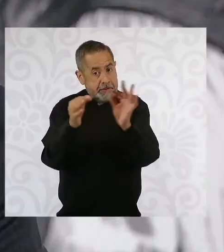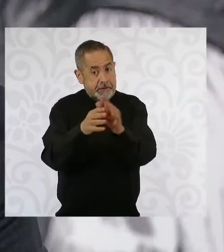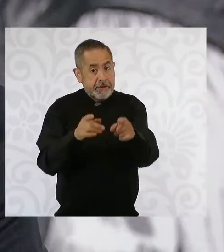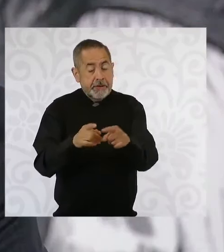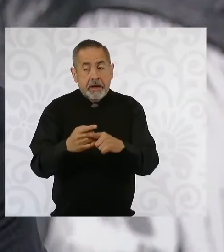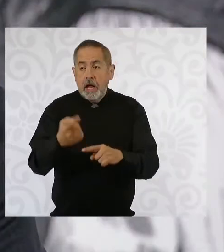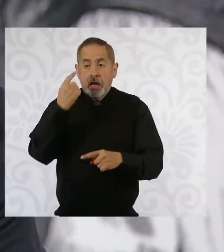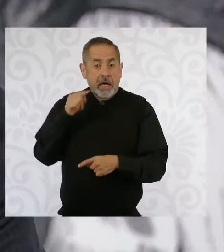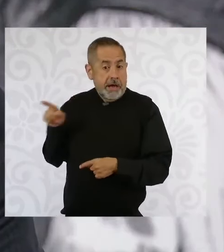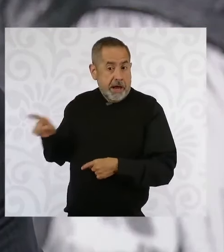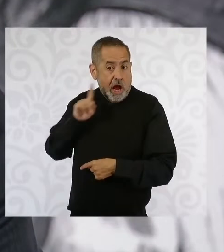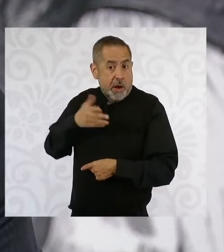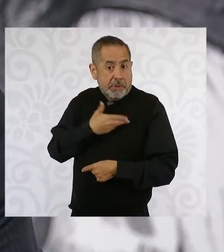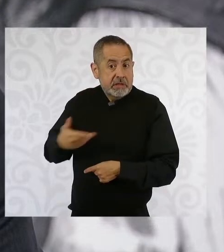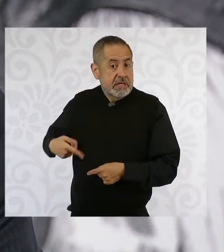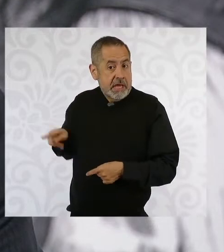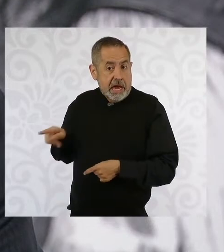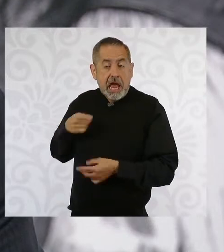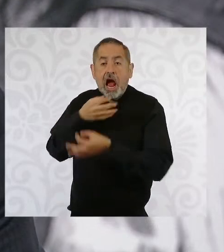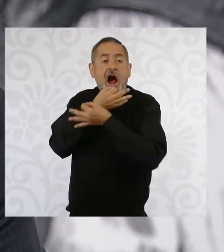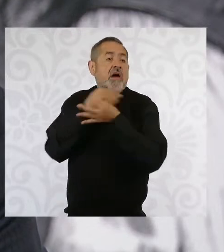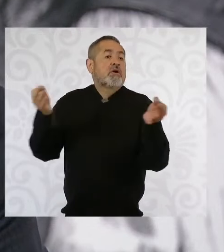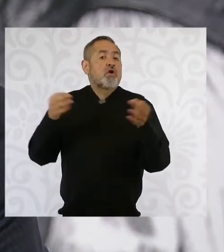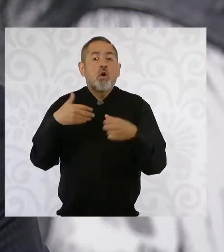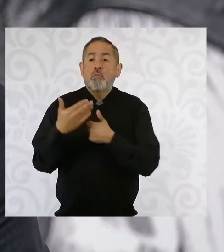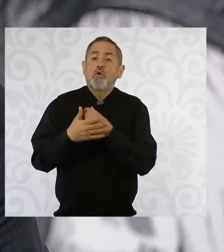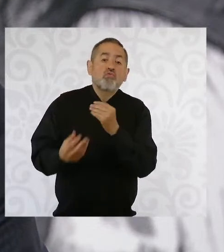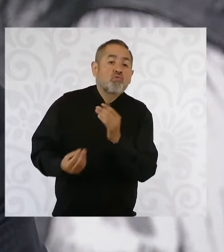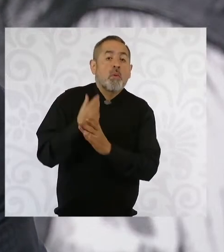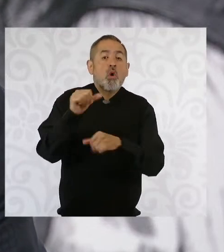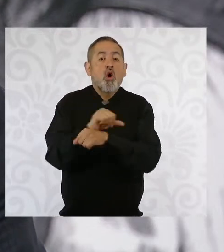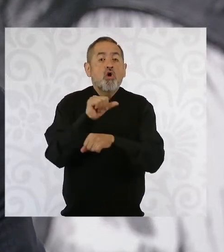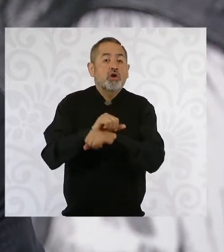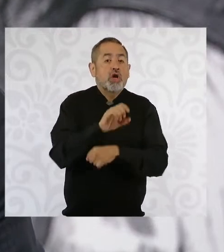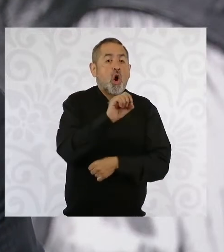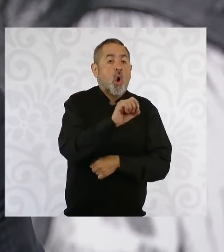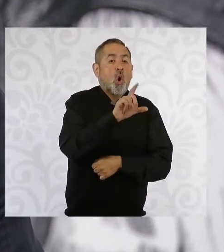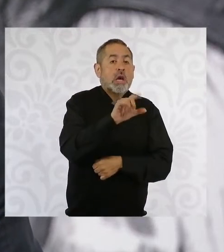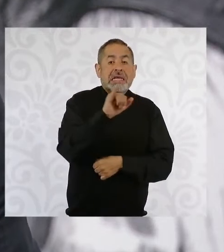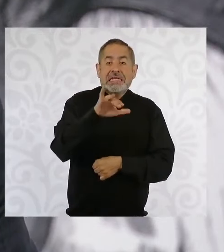President anunció el desarrollo del auto eléctrico línea proyecto que puso en manos del Instituto